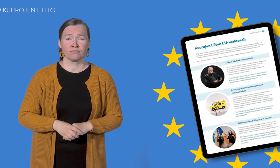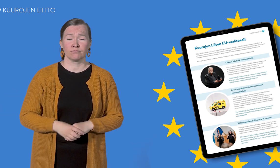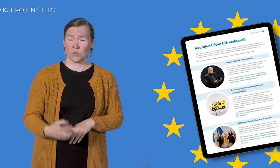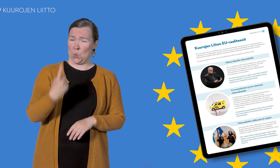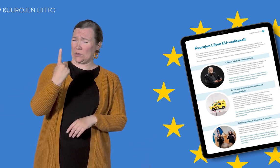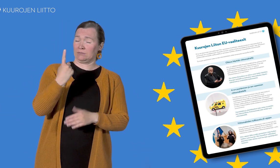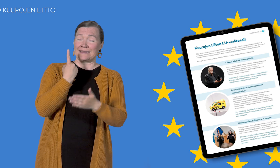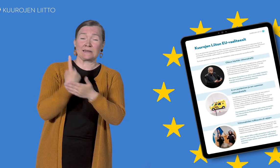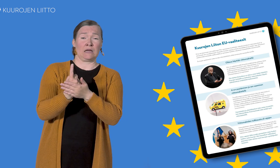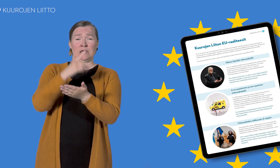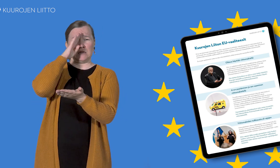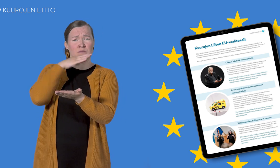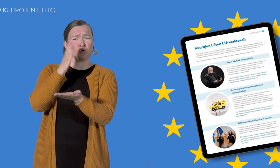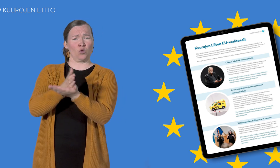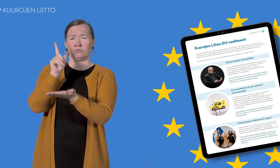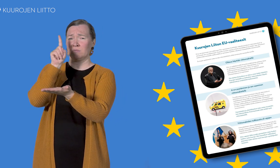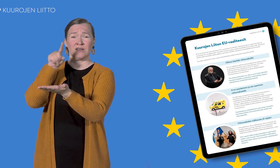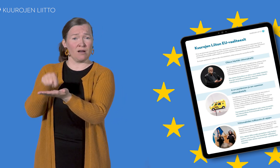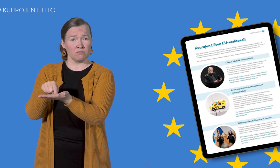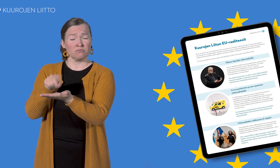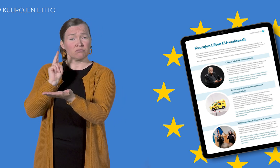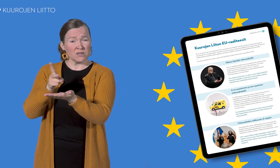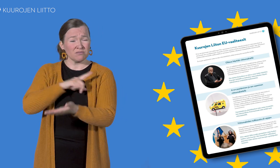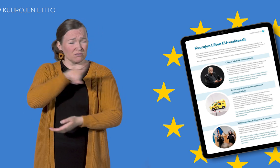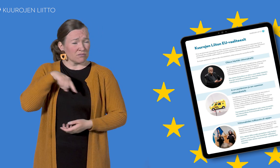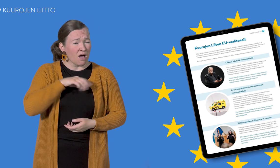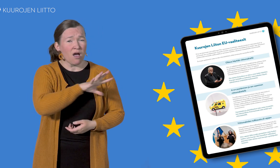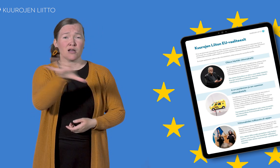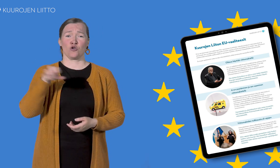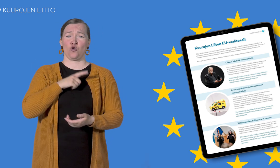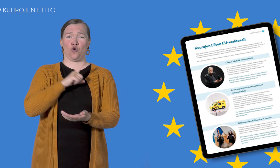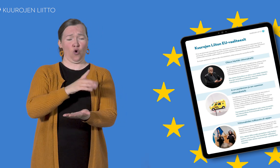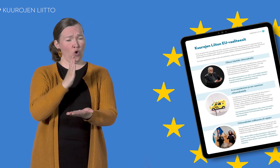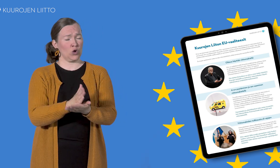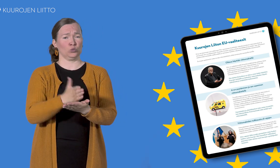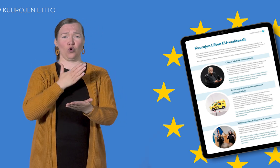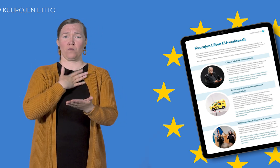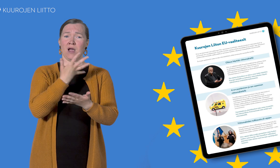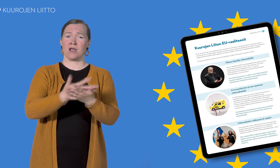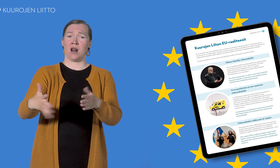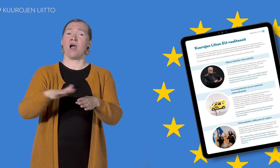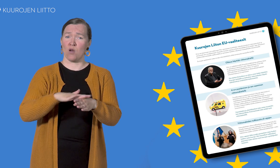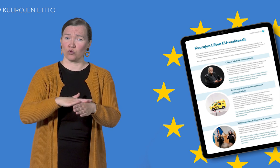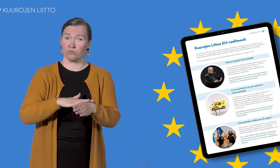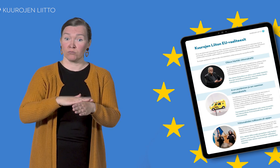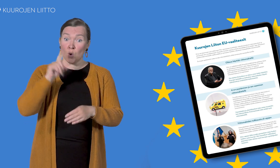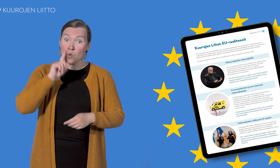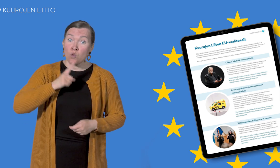Yksi tärkeä ihmisoikeus on oikeus oman kielen käyttöön.